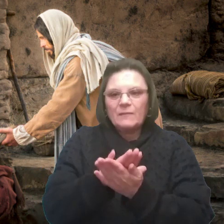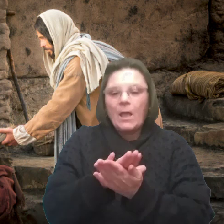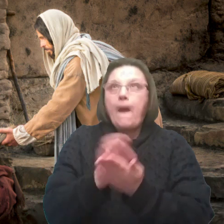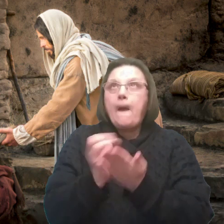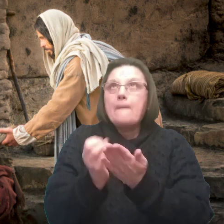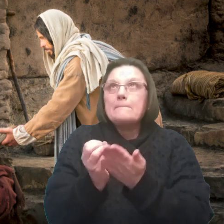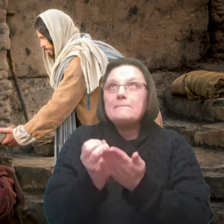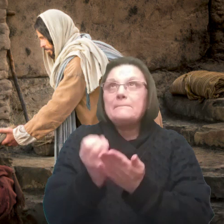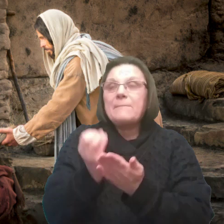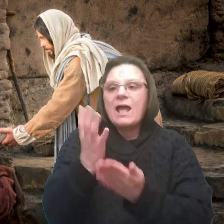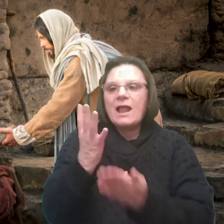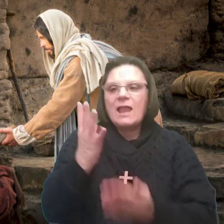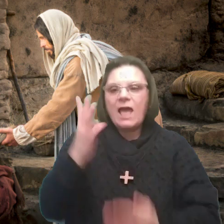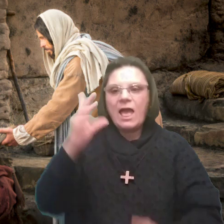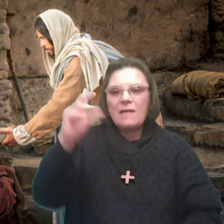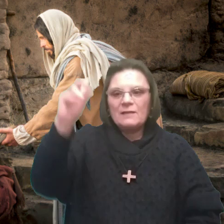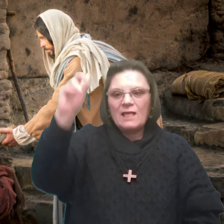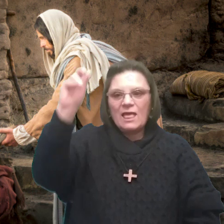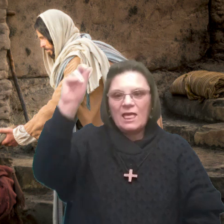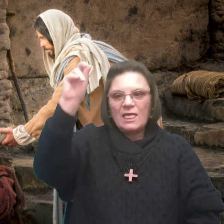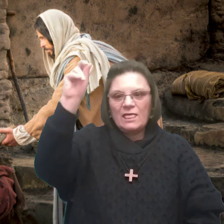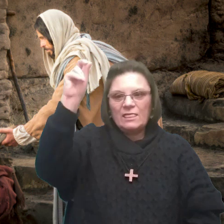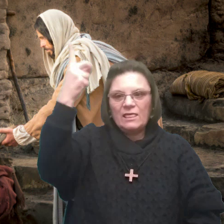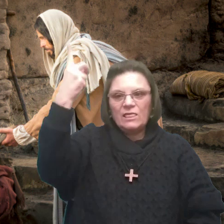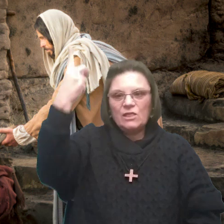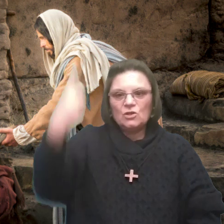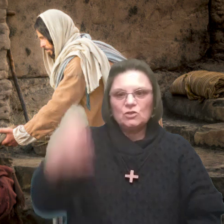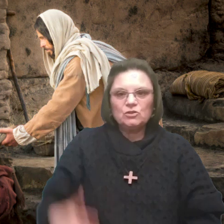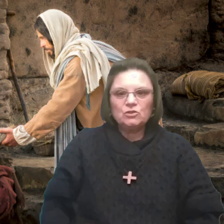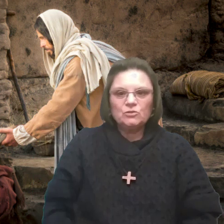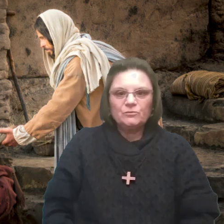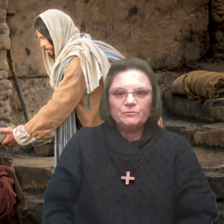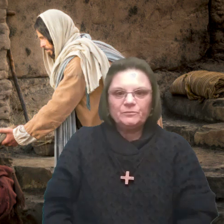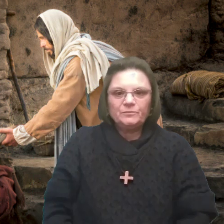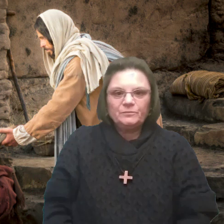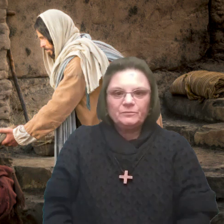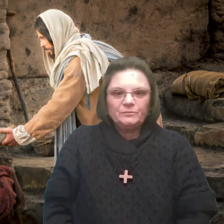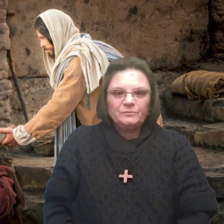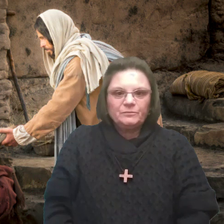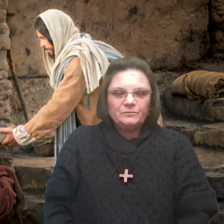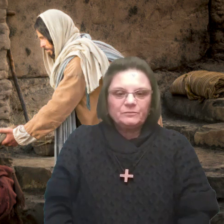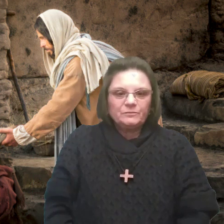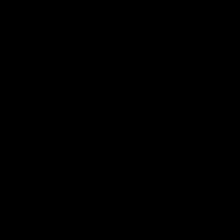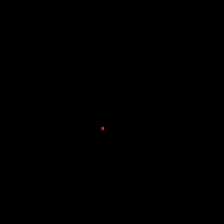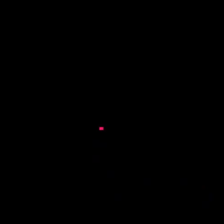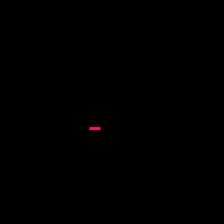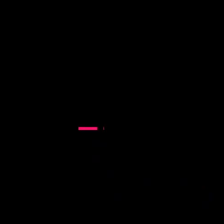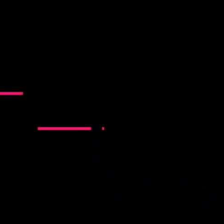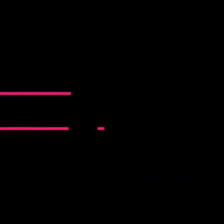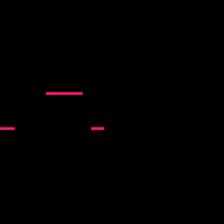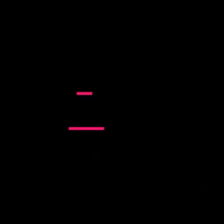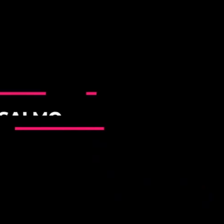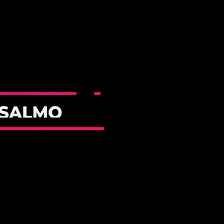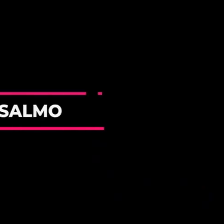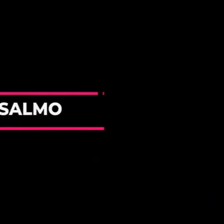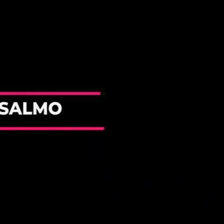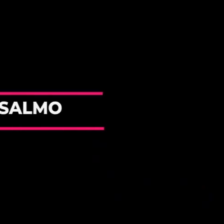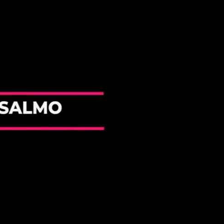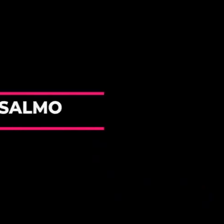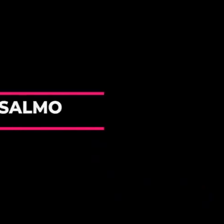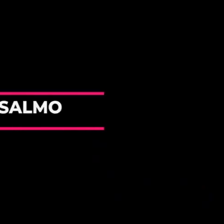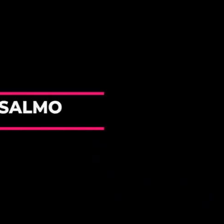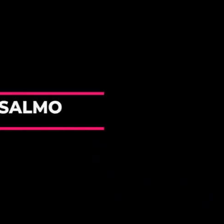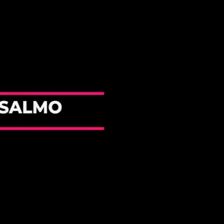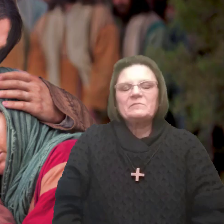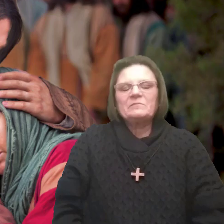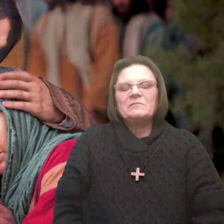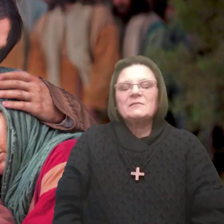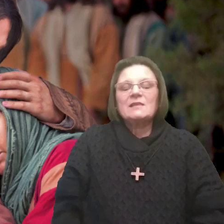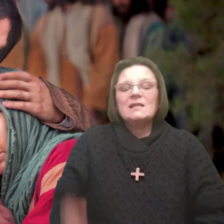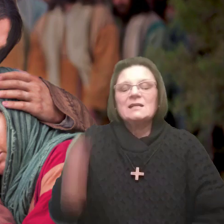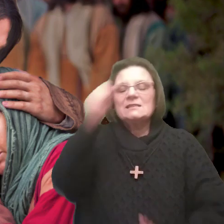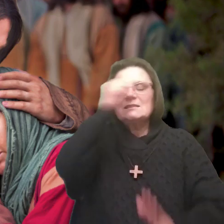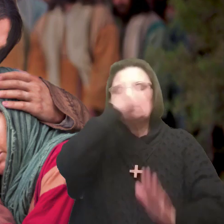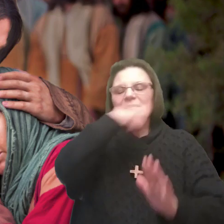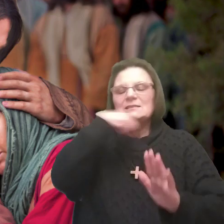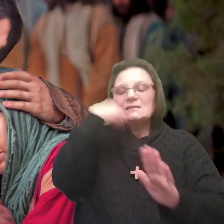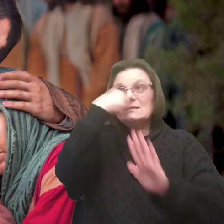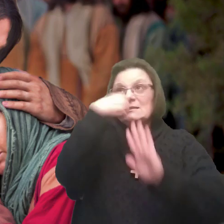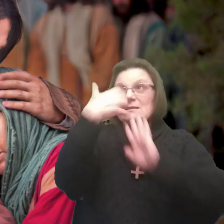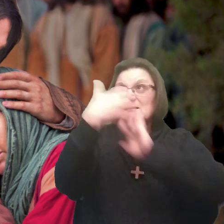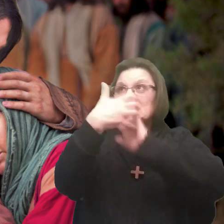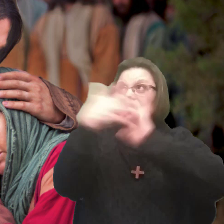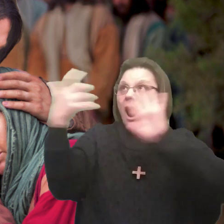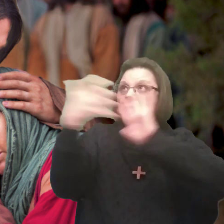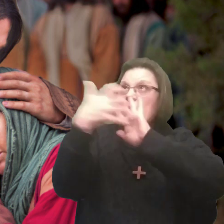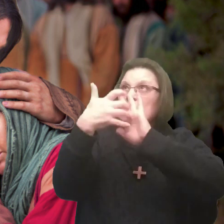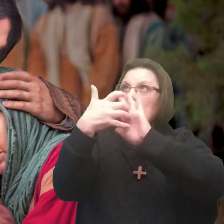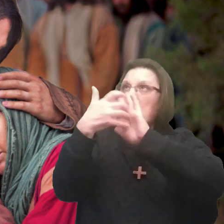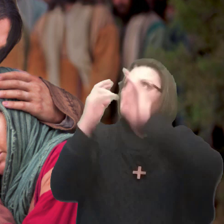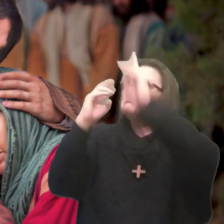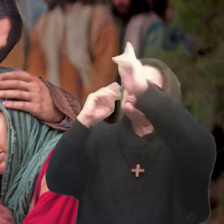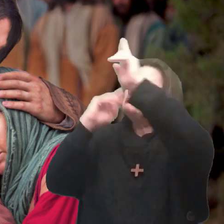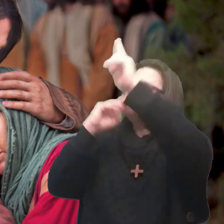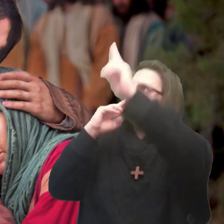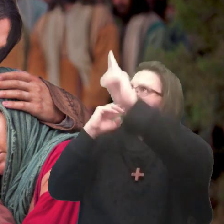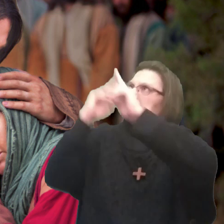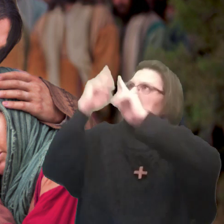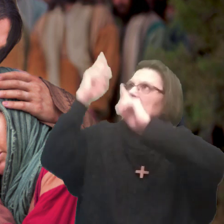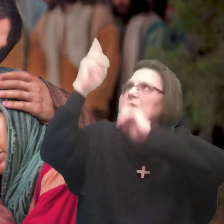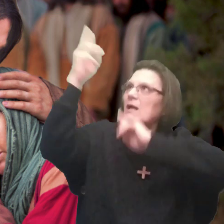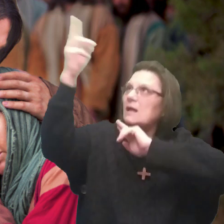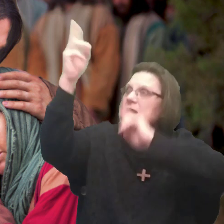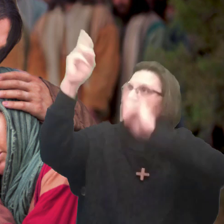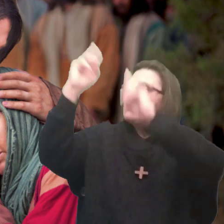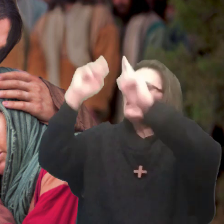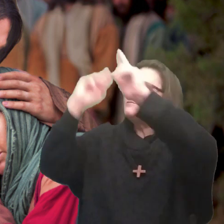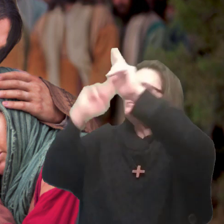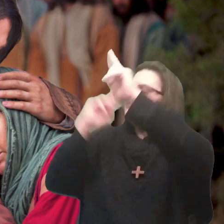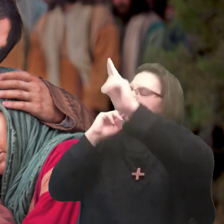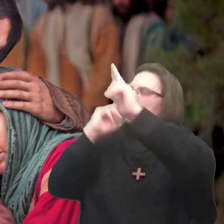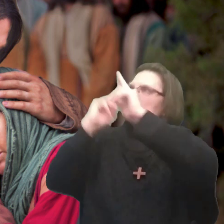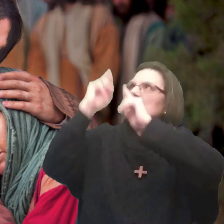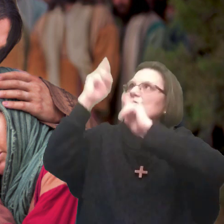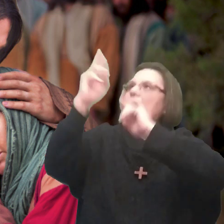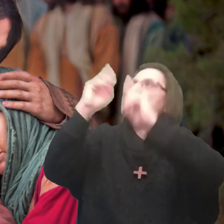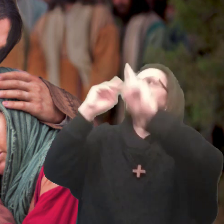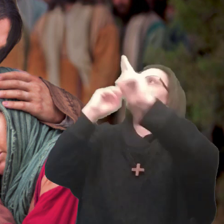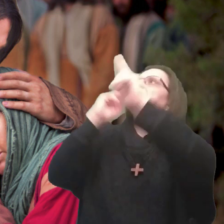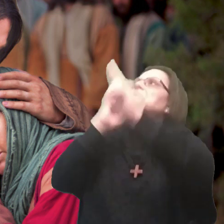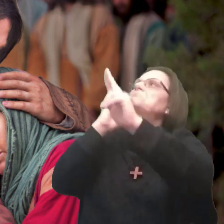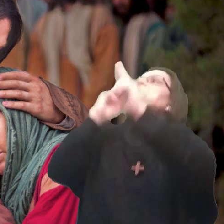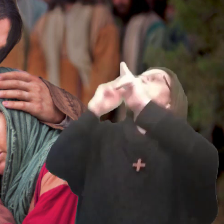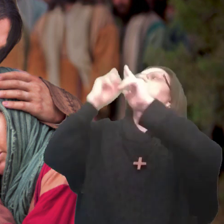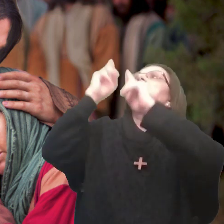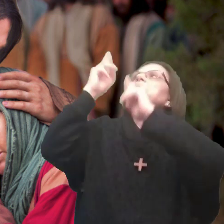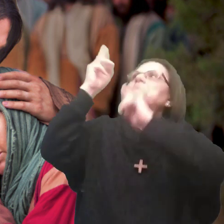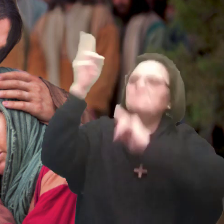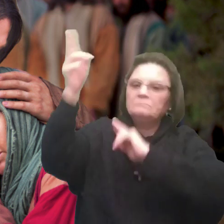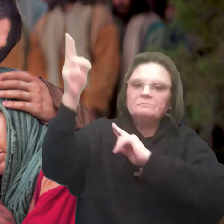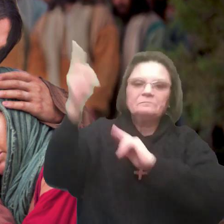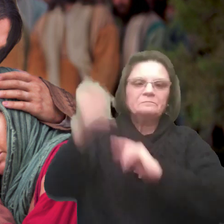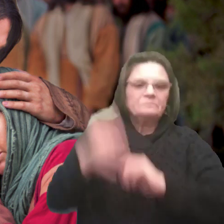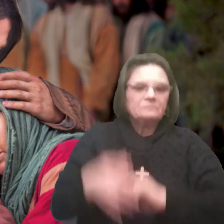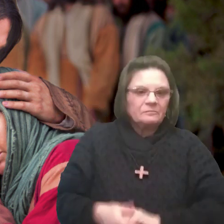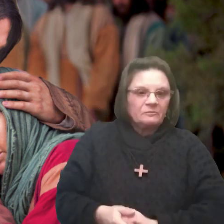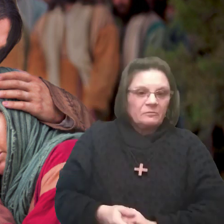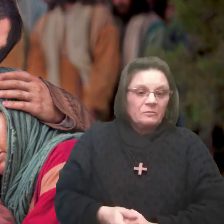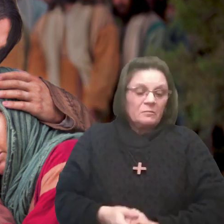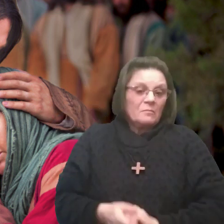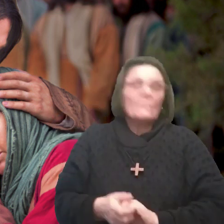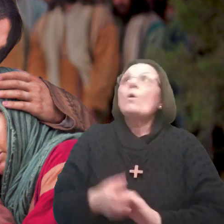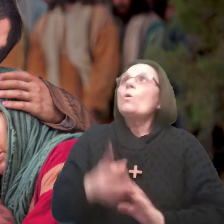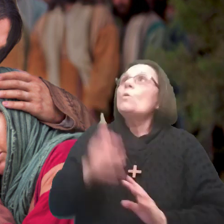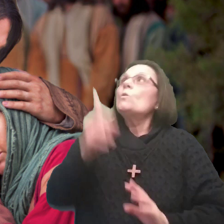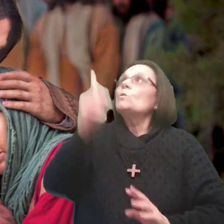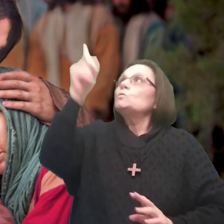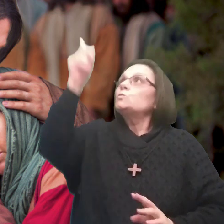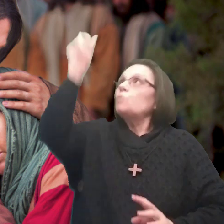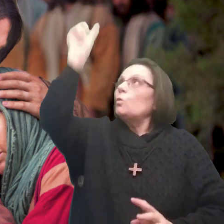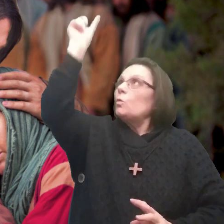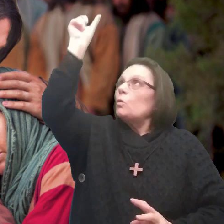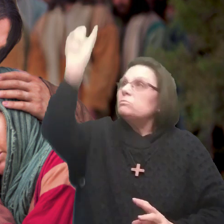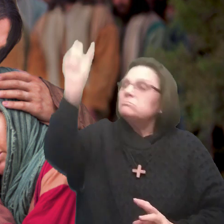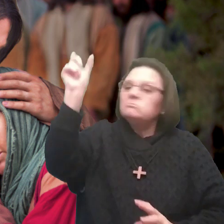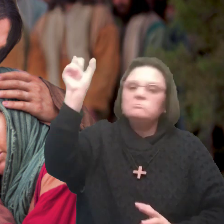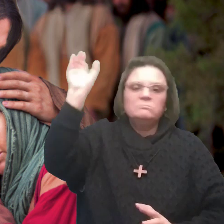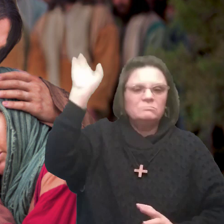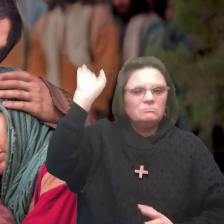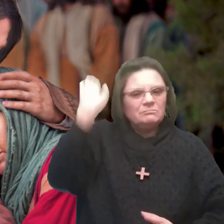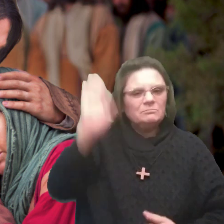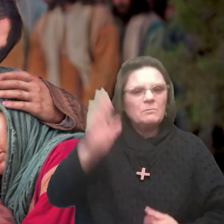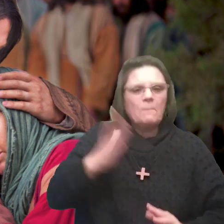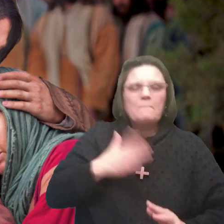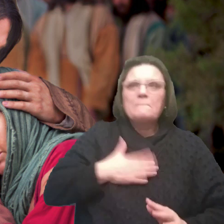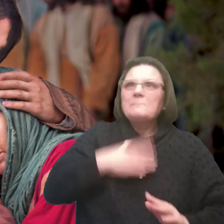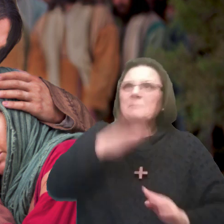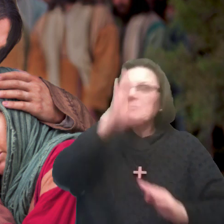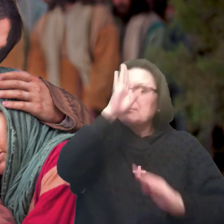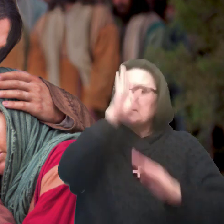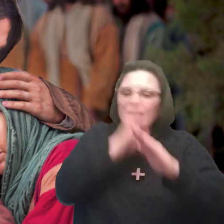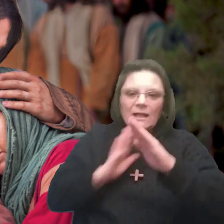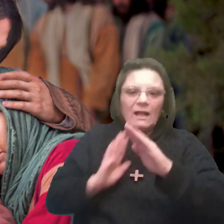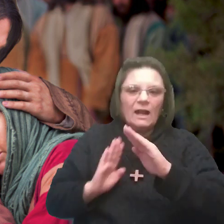Palabra de Dios